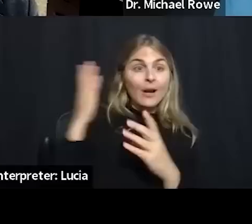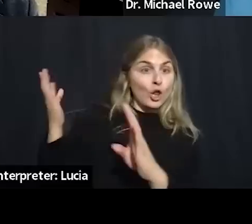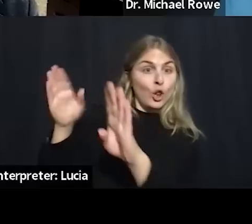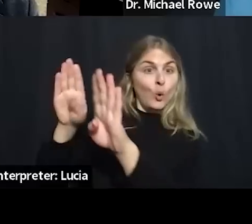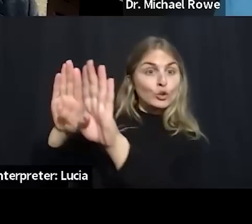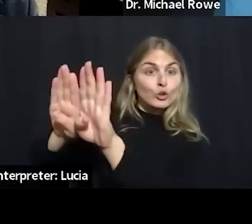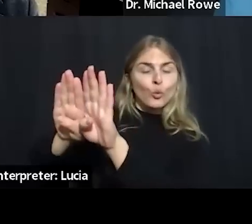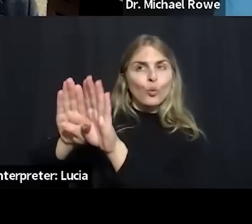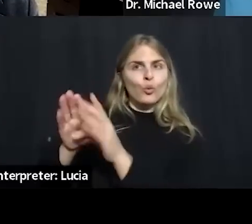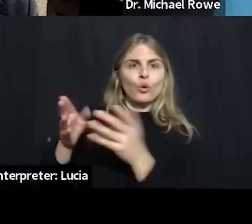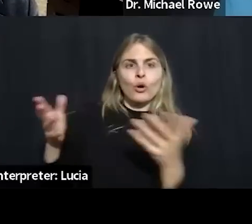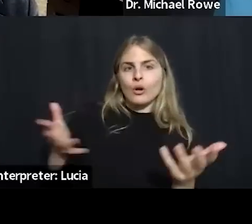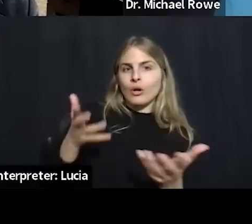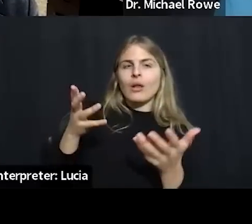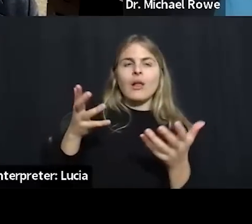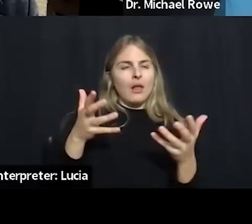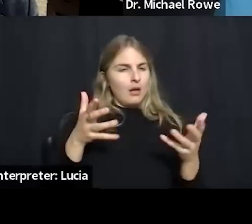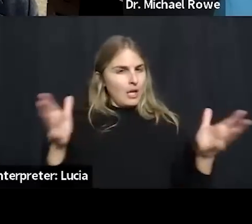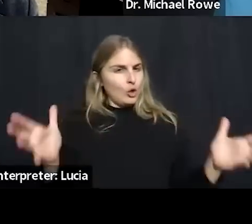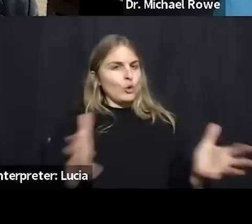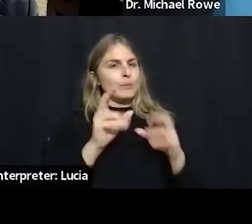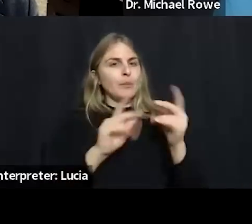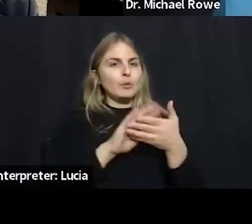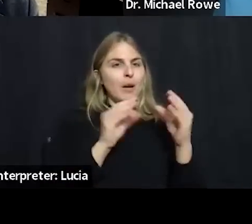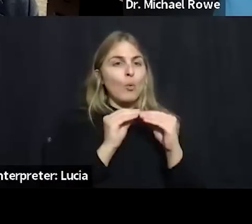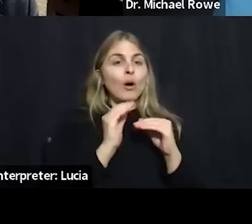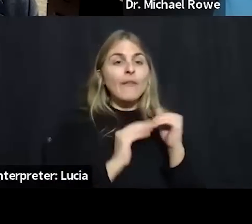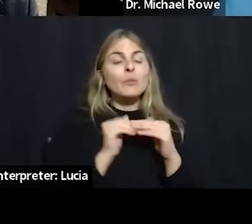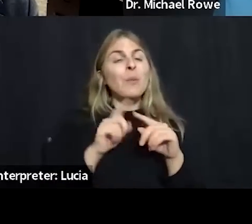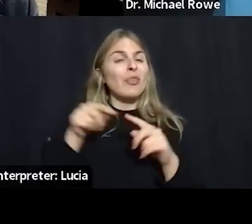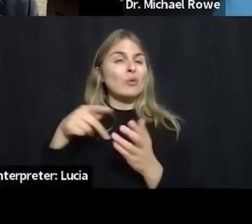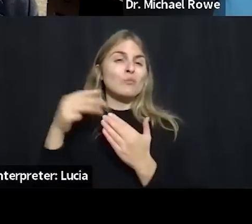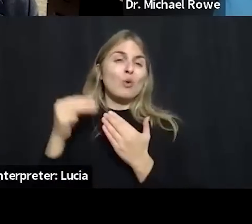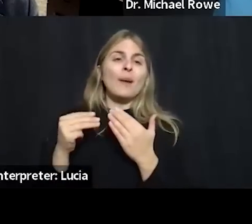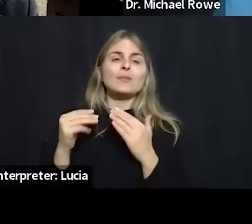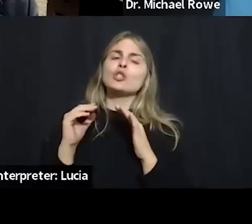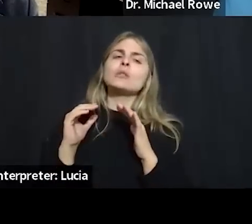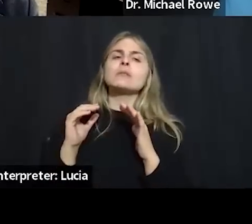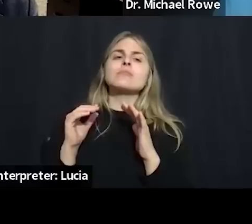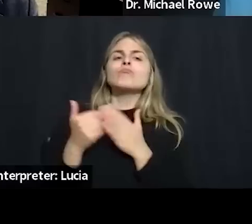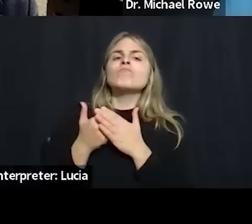Pero esos programas siempre han sido pilotos. Tuvimos ese fenómeno, que estoy segura que ustedes también,